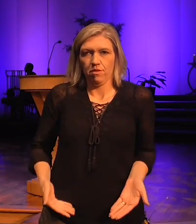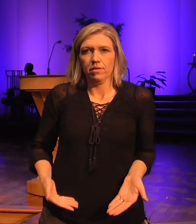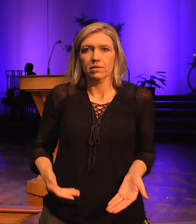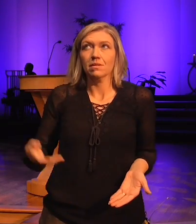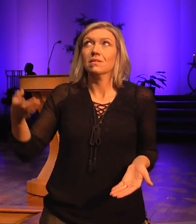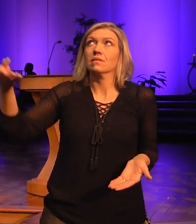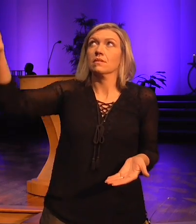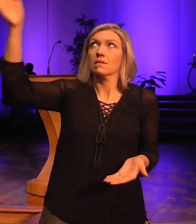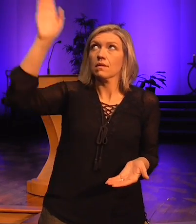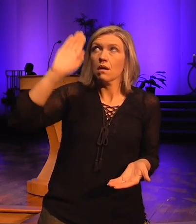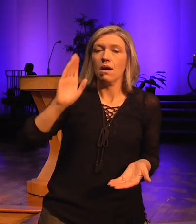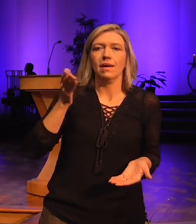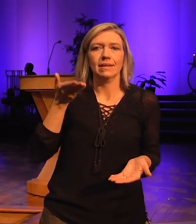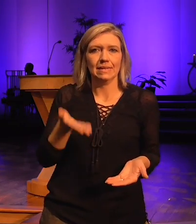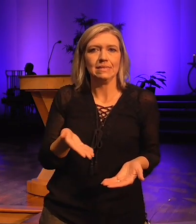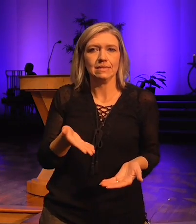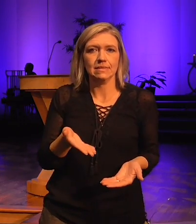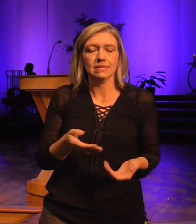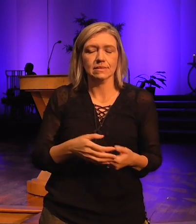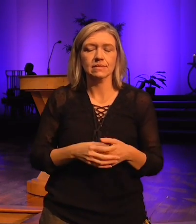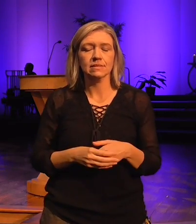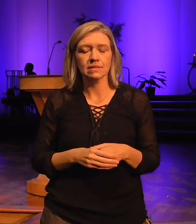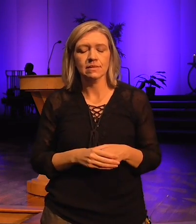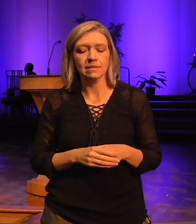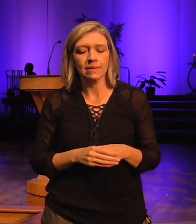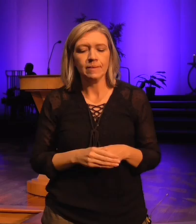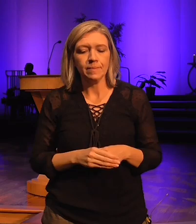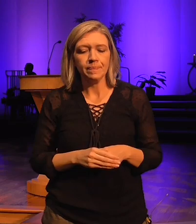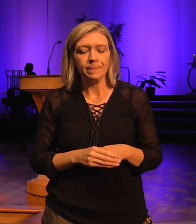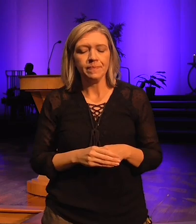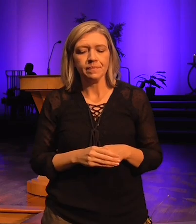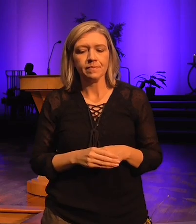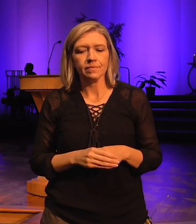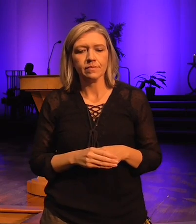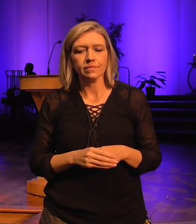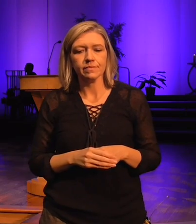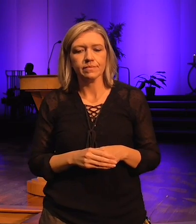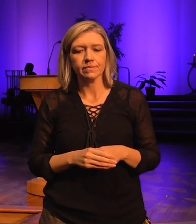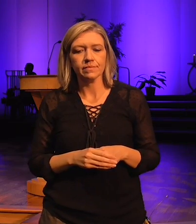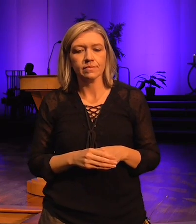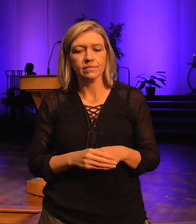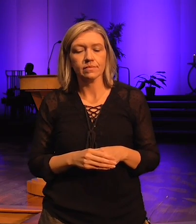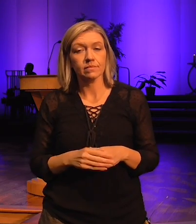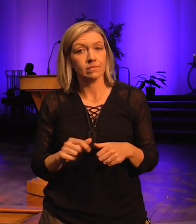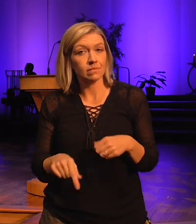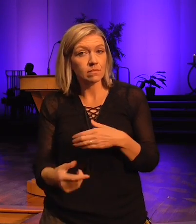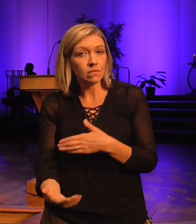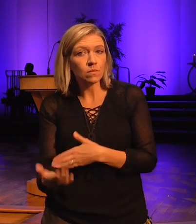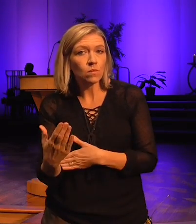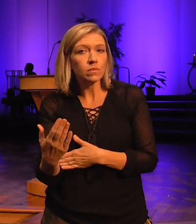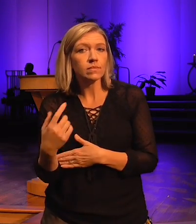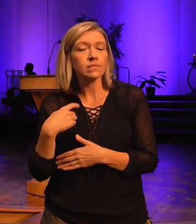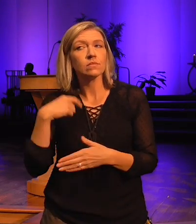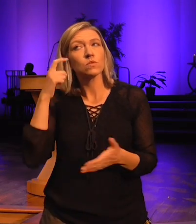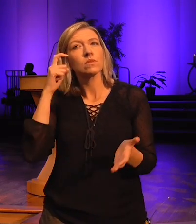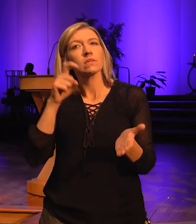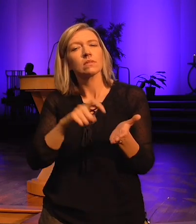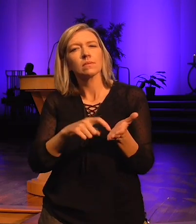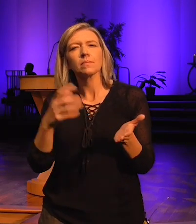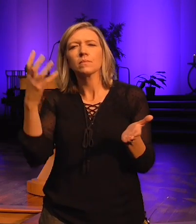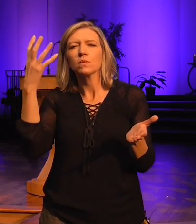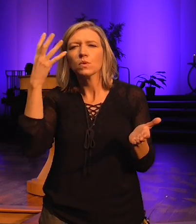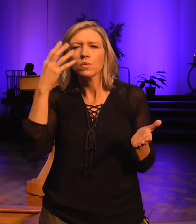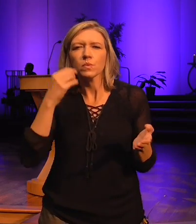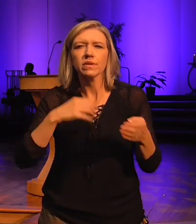está, así lo acabo de reconocer esta mañana en ese hermoso amanecer pastel. y esas hermosas